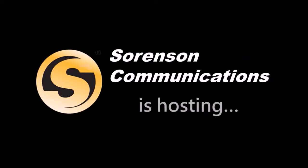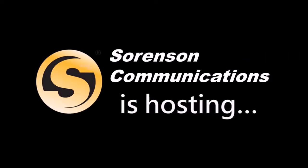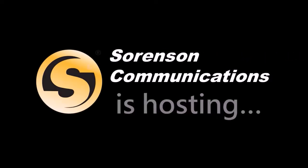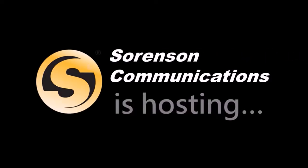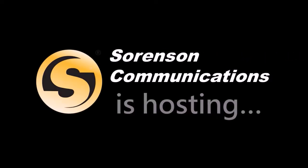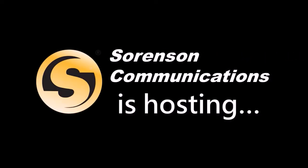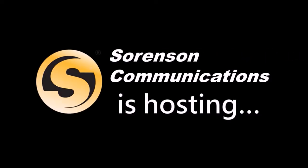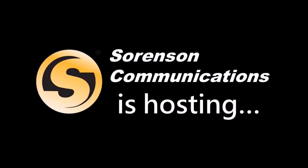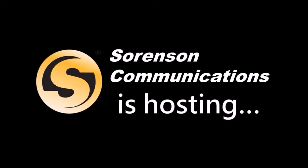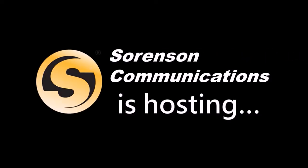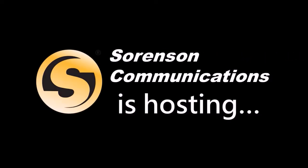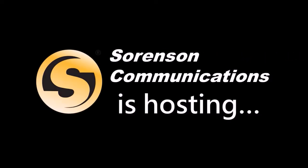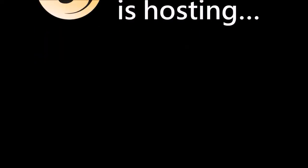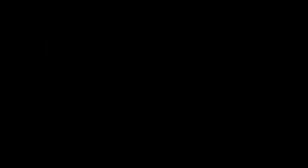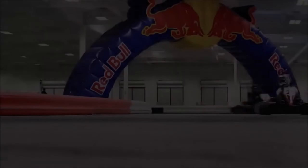COMMUNICATIONS SORENSON ORGANISE...